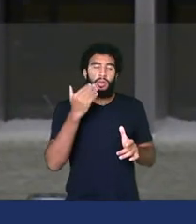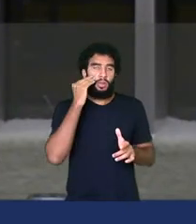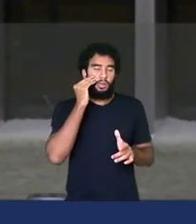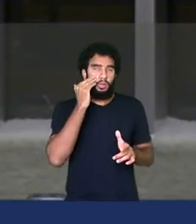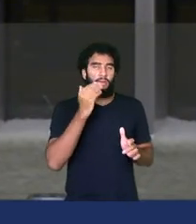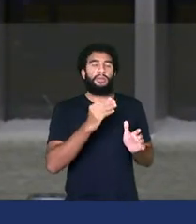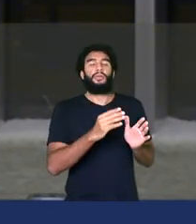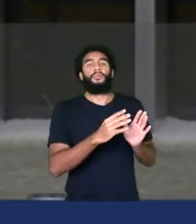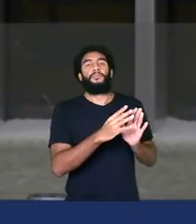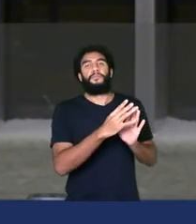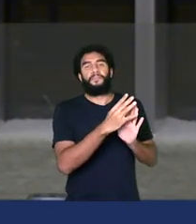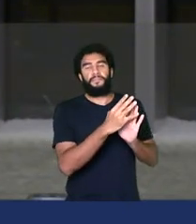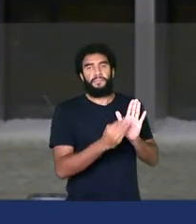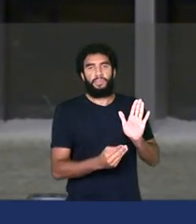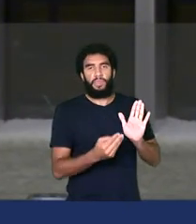MINISTRA VOTOU PELO ROL